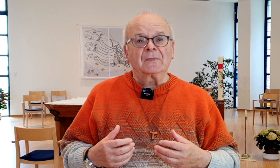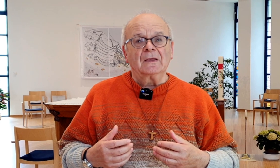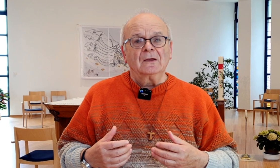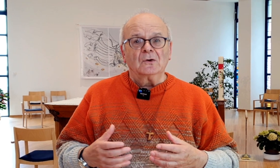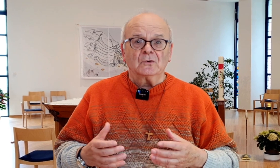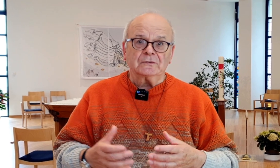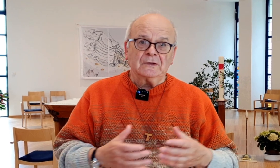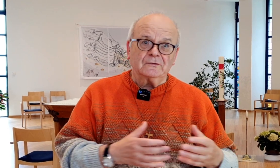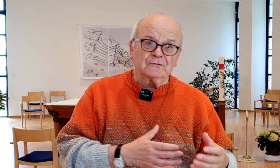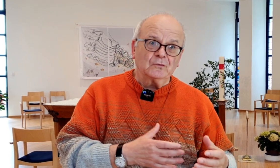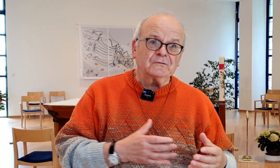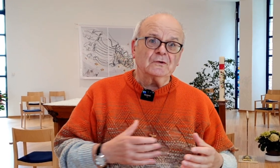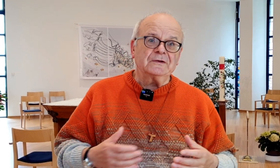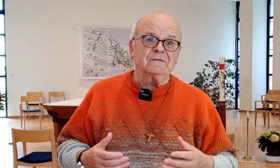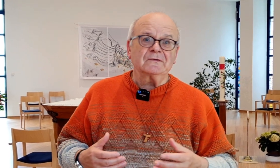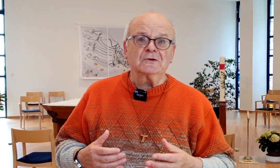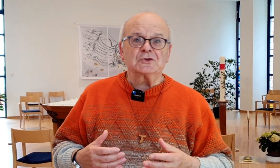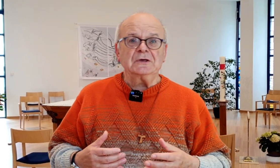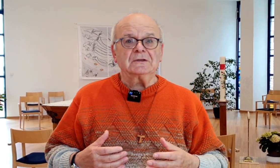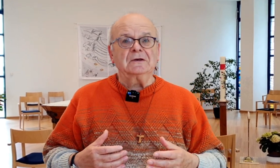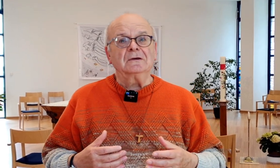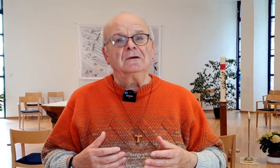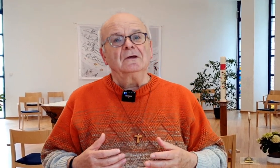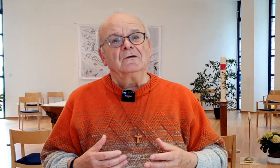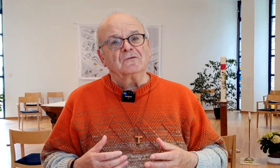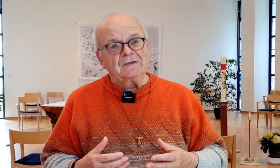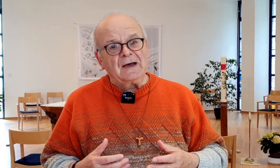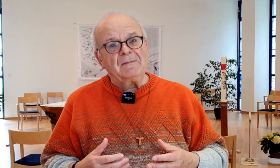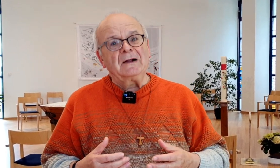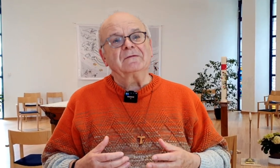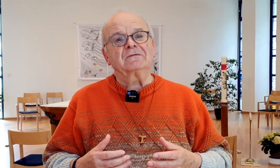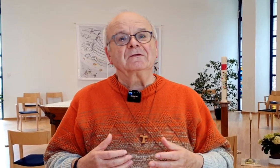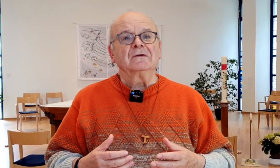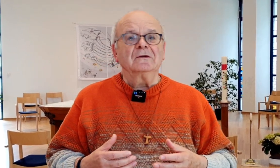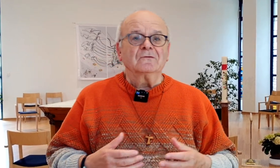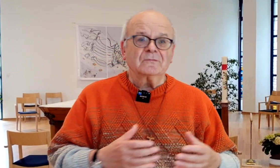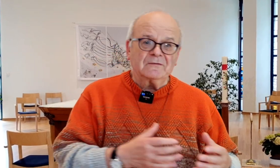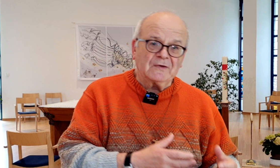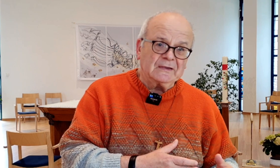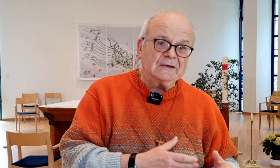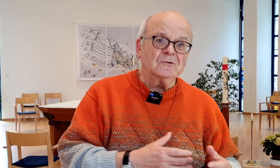Und so soll diese Geschichte von damals, vom Evangelium,